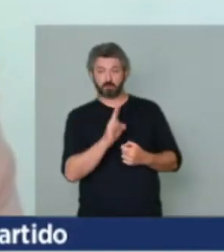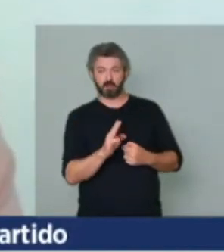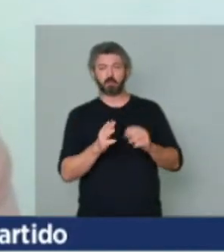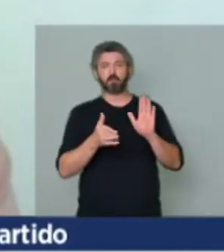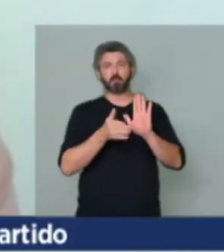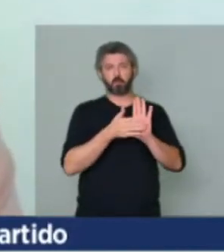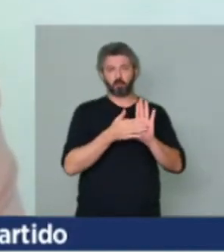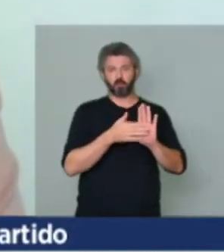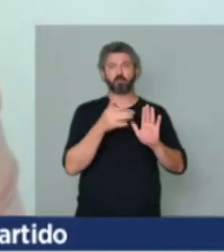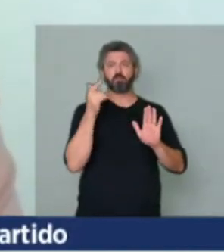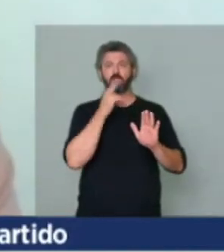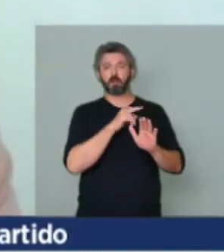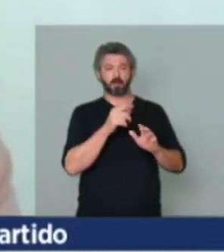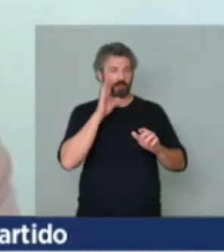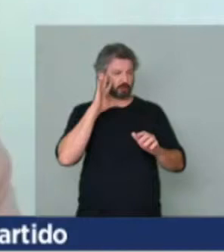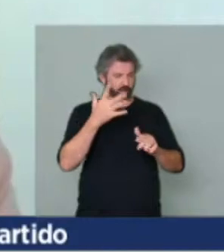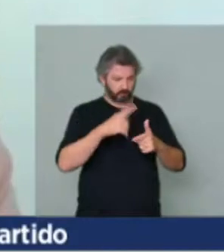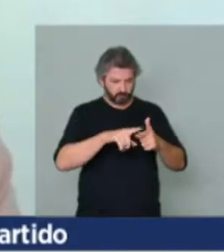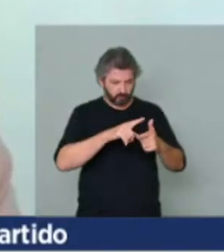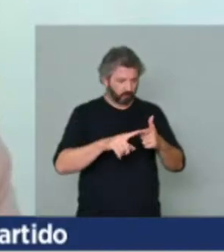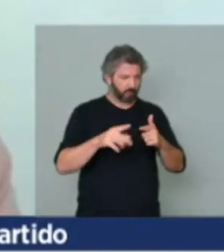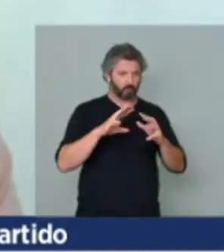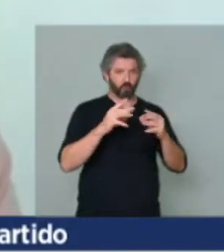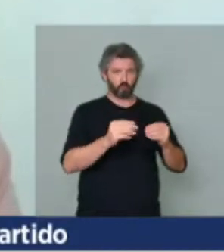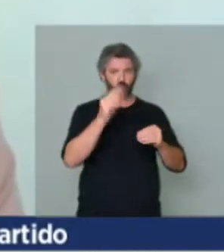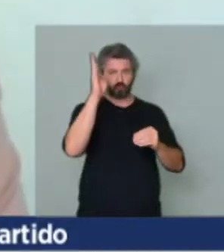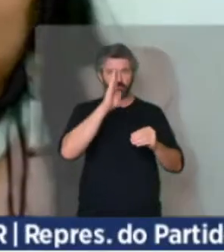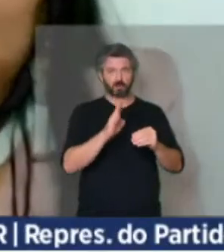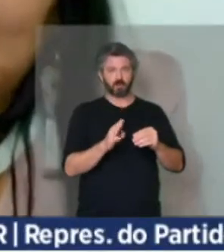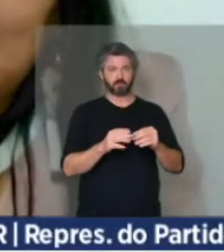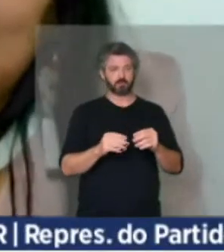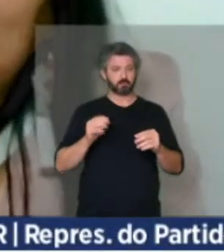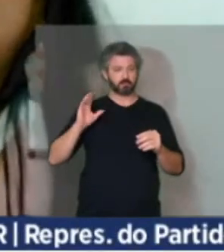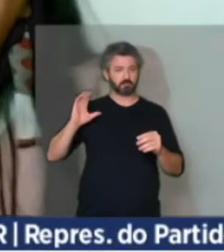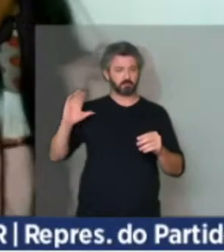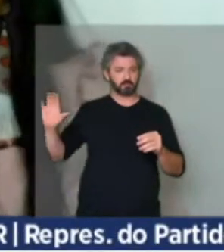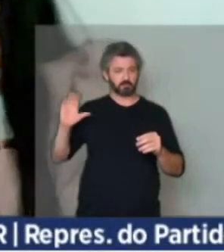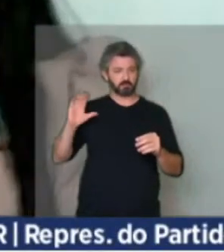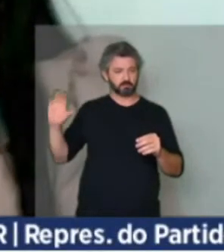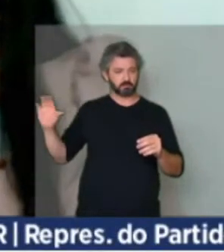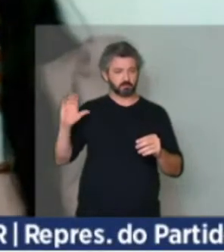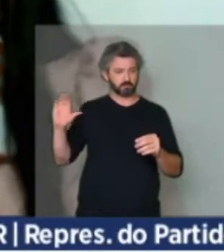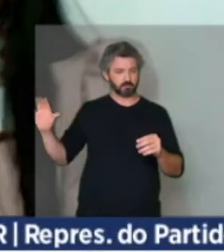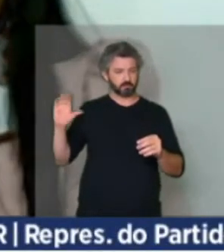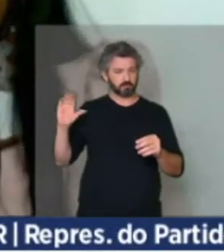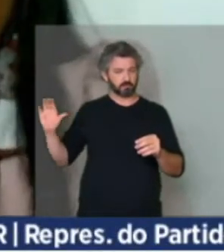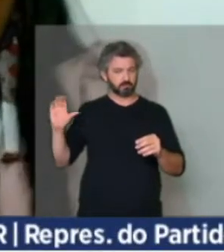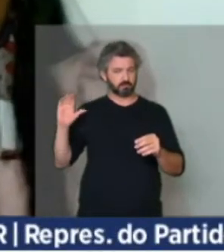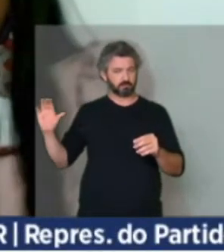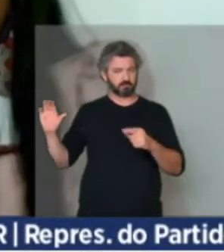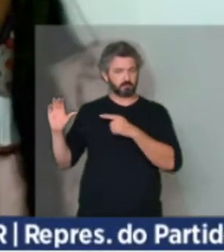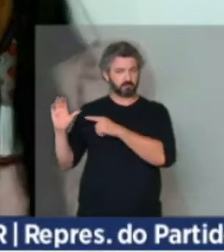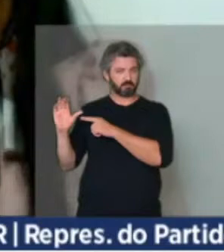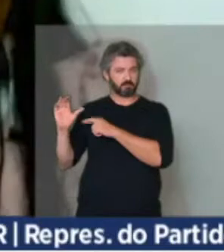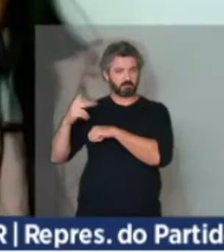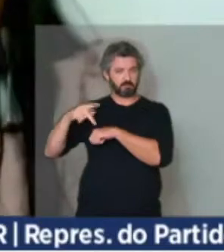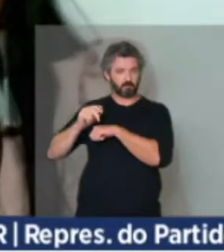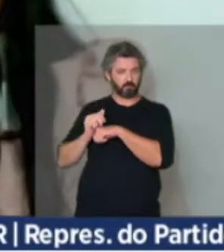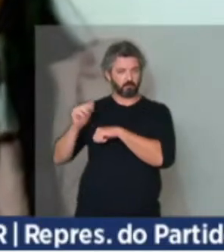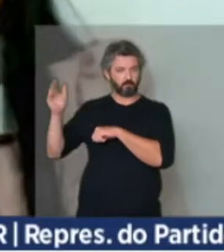BRASIL DESSA CRISE VAI INVESTIR... VAI COLOCAR RECURSO DE INVESTIMENTO FORA DO PAÍS? ESSA É UMA PREOCUPAÇÃO MUITO GRANDE É GRAVE ESSES FATOS, ENTÃO ELE